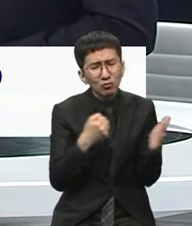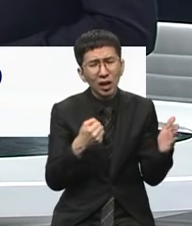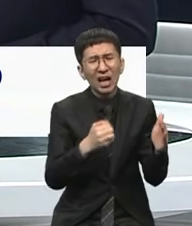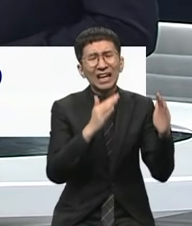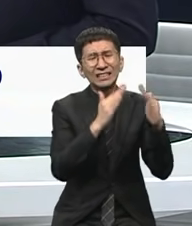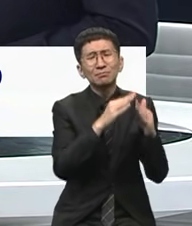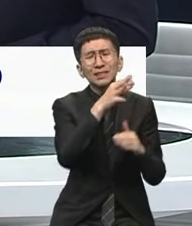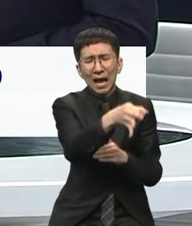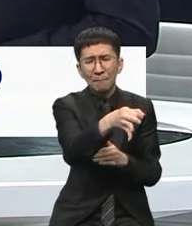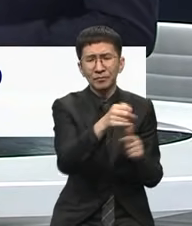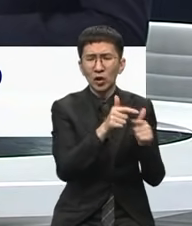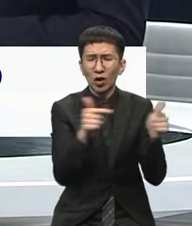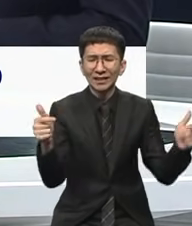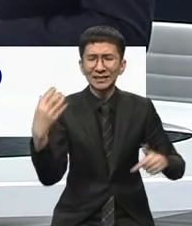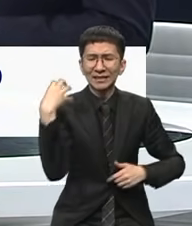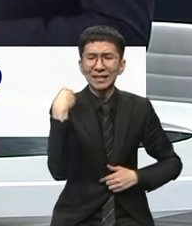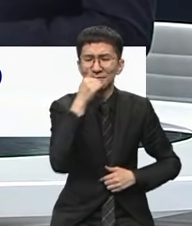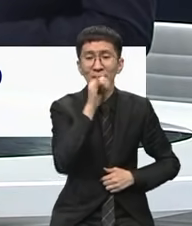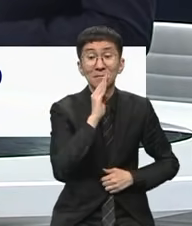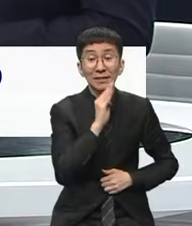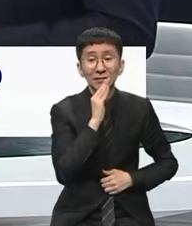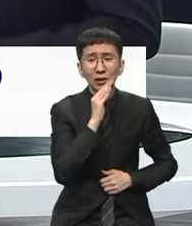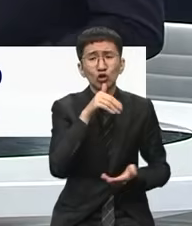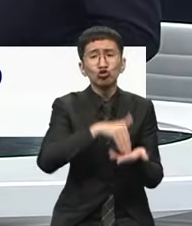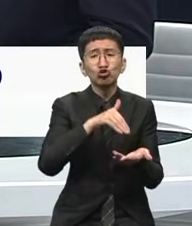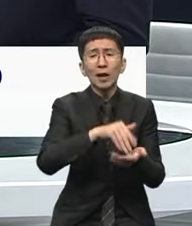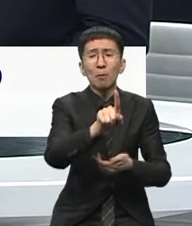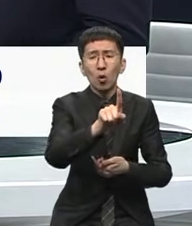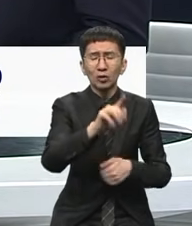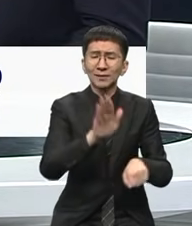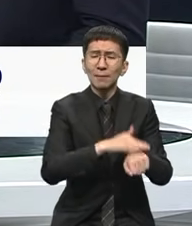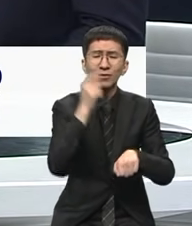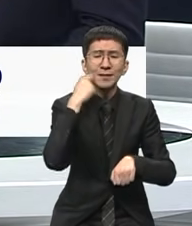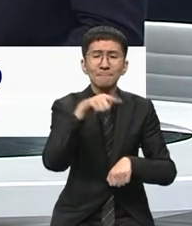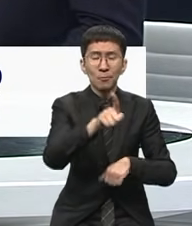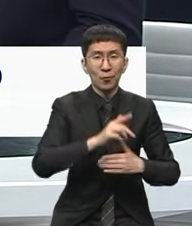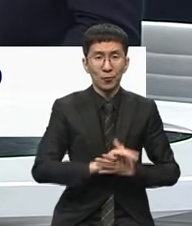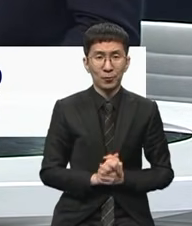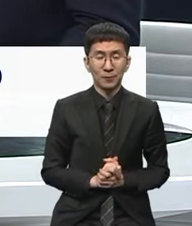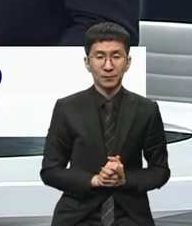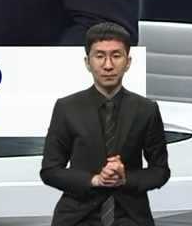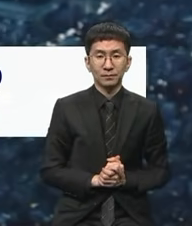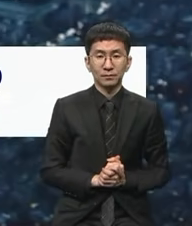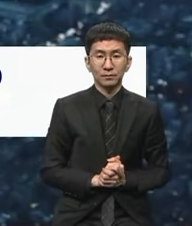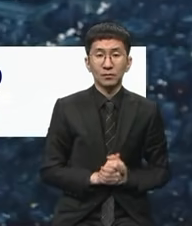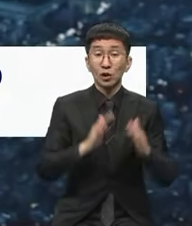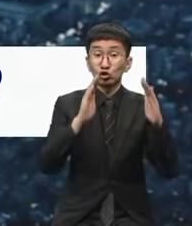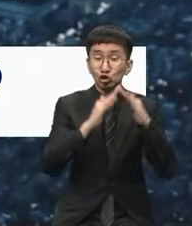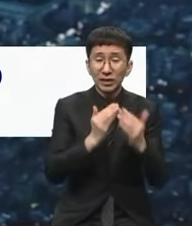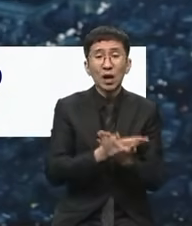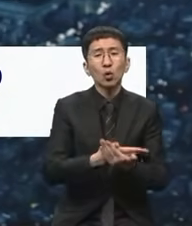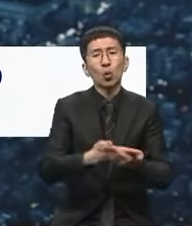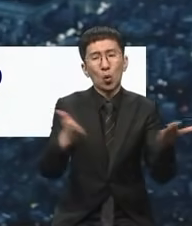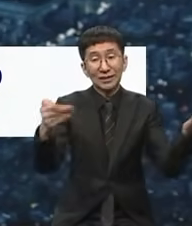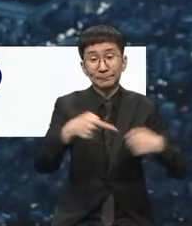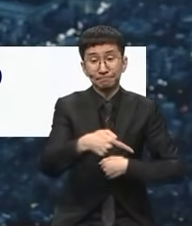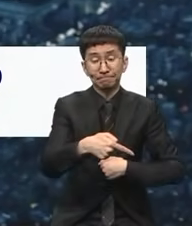어떤 점이 가장 좀 후회되고 또 잘못됐다고 생각하세요? 주택 공급이 수요의 변화에 맞게